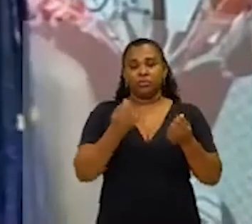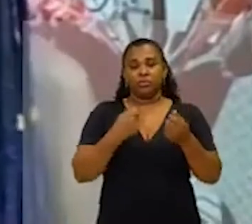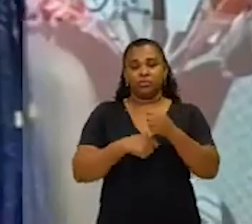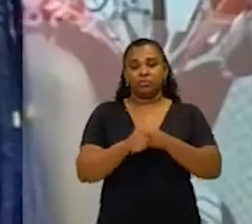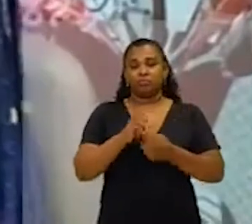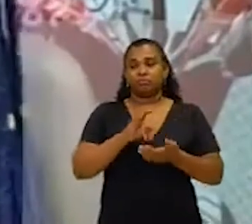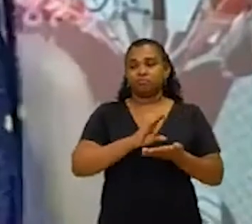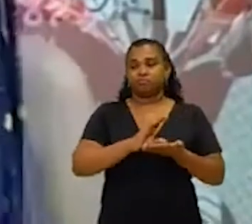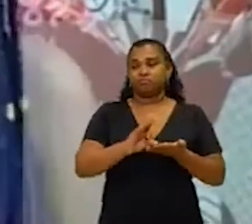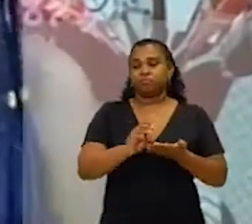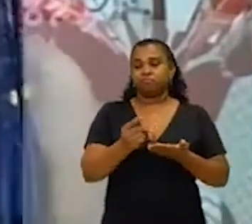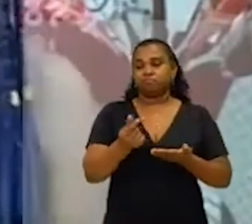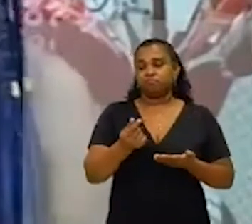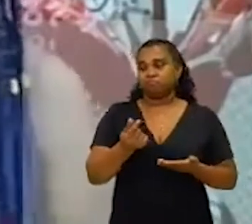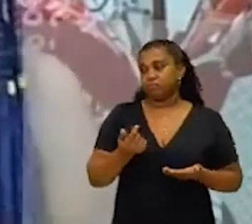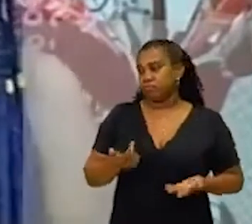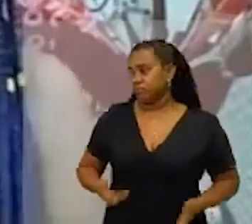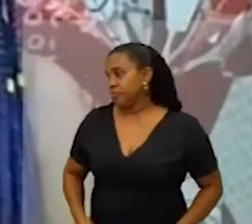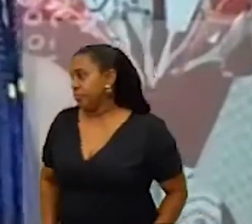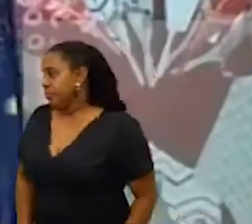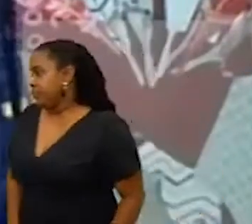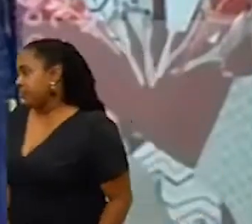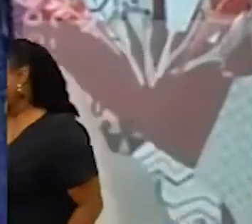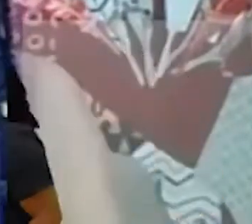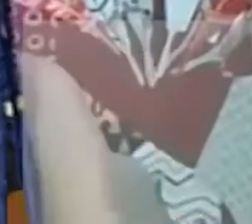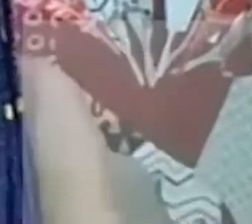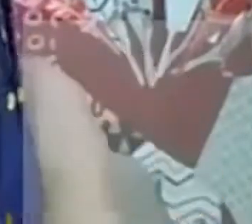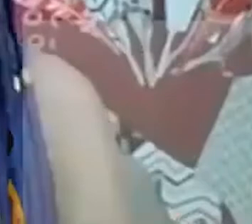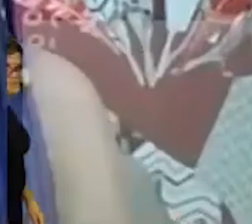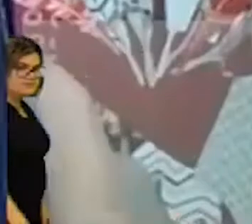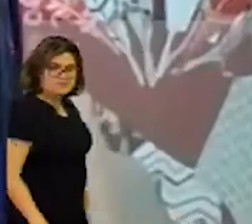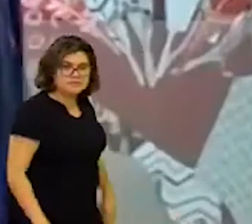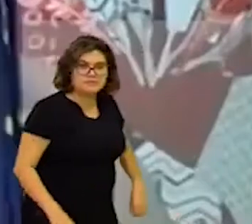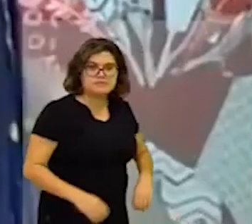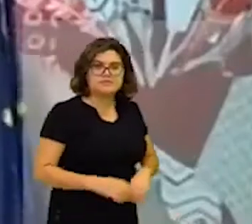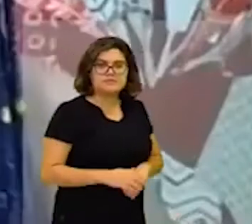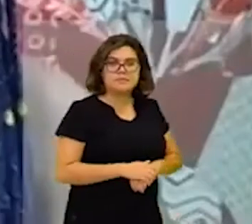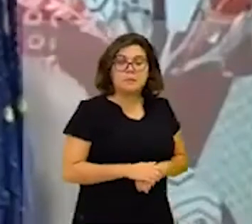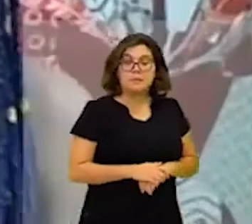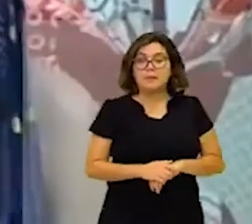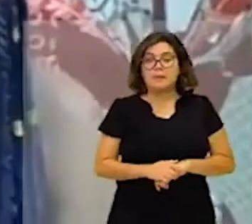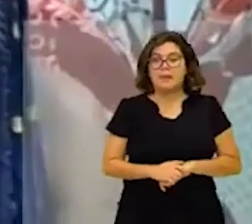tem tempo para ficar refazendo os nossos os nossos grupos vulnerabilizados não tem tempo para ficar